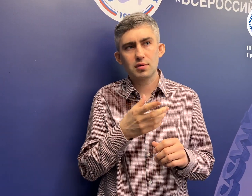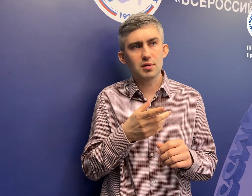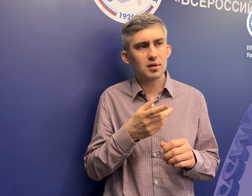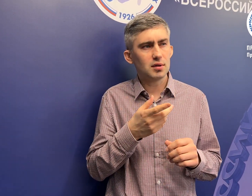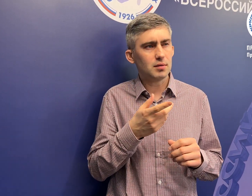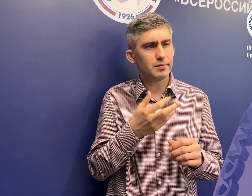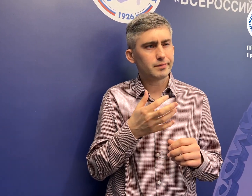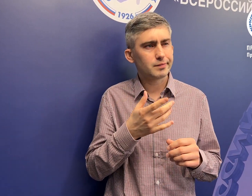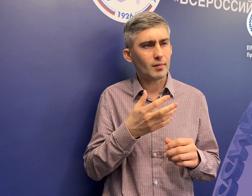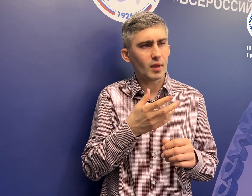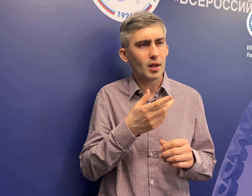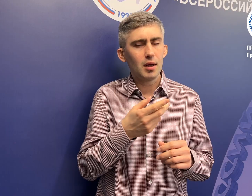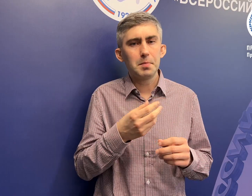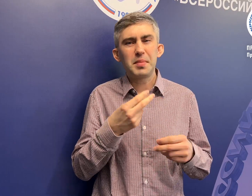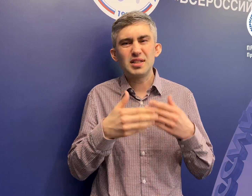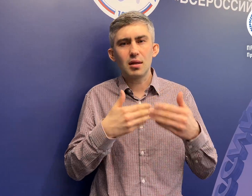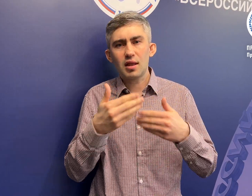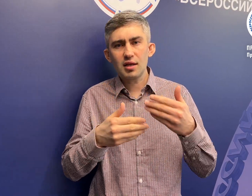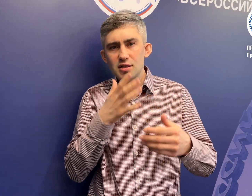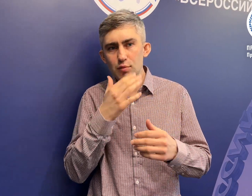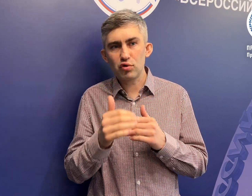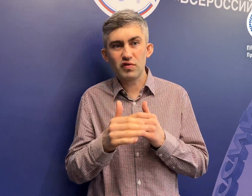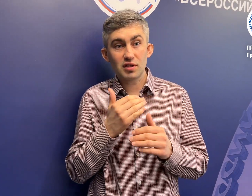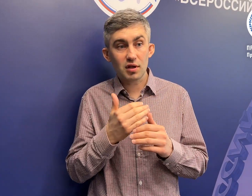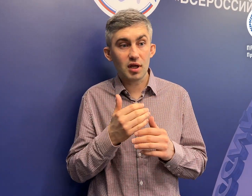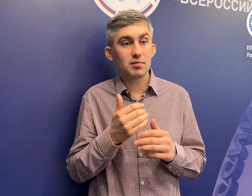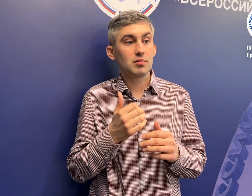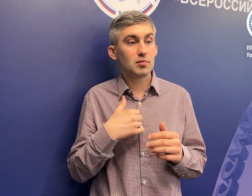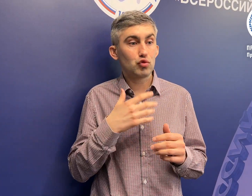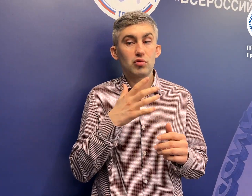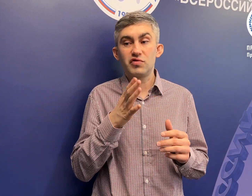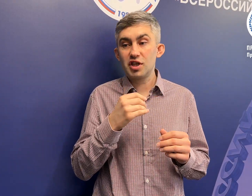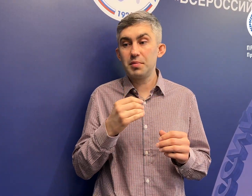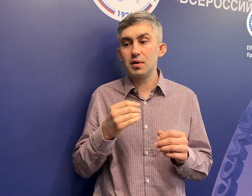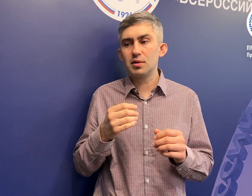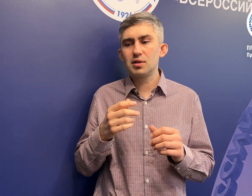Самое главное - это то, что презентации будут высылаться участникам семинара.